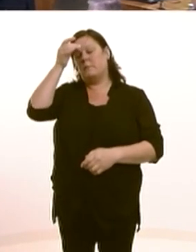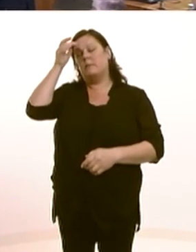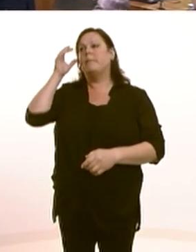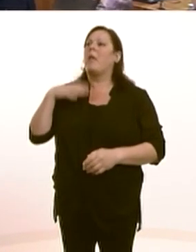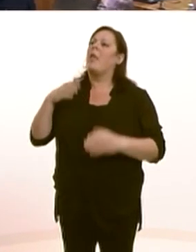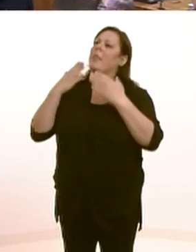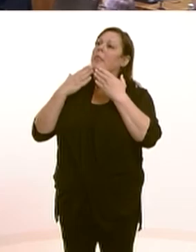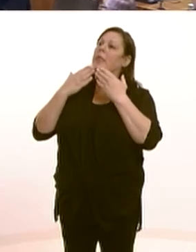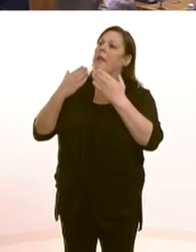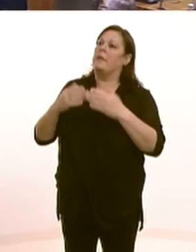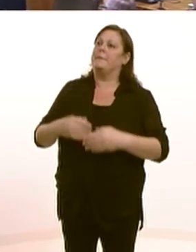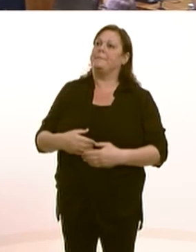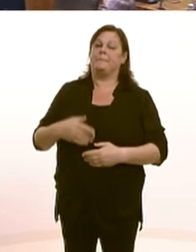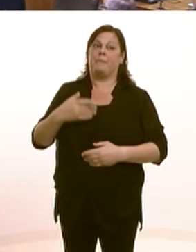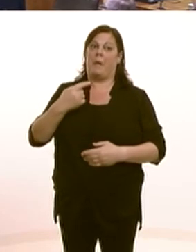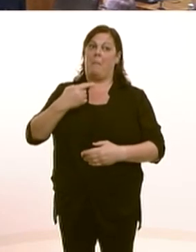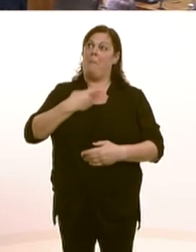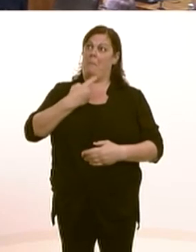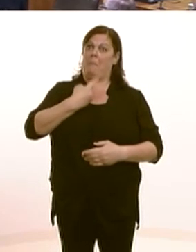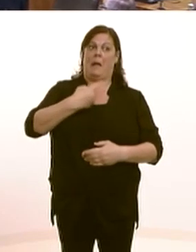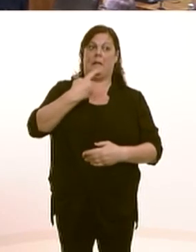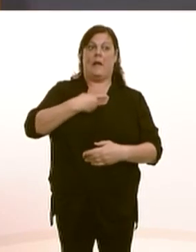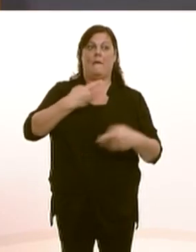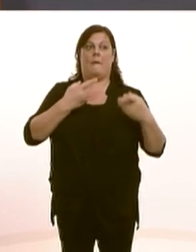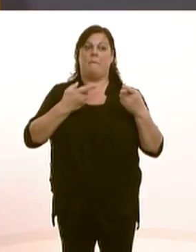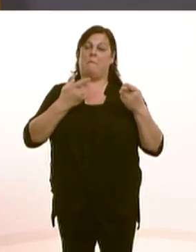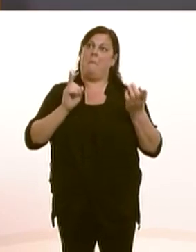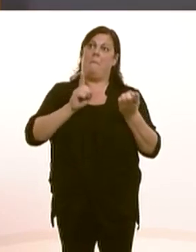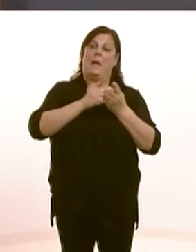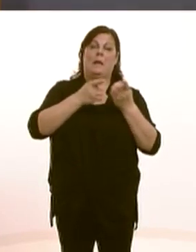Rwyf wedi cwrdd ‚ír cyfarwyddwr iechyd cyhoeddus dros fwrdd iechyd Hywel Dda yn ddiweddar.